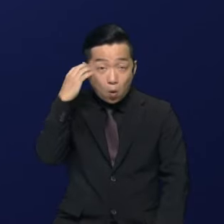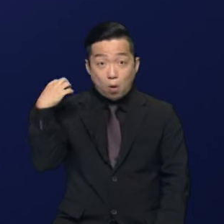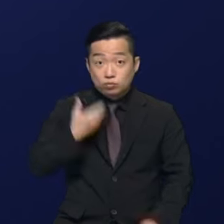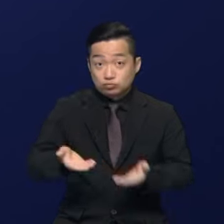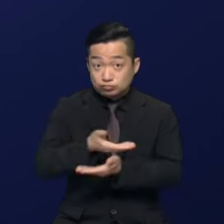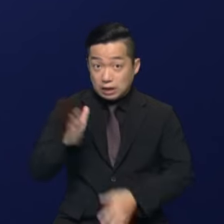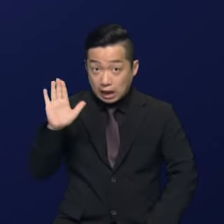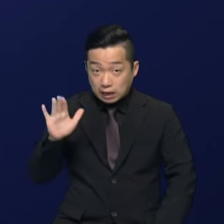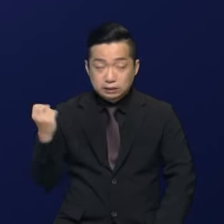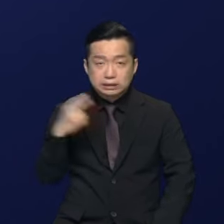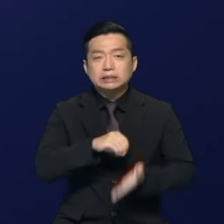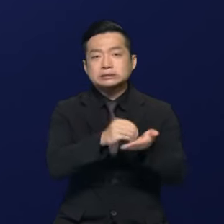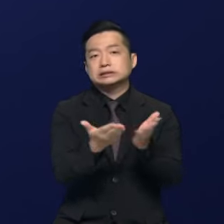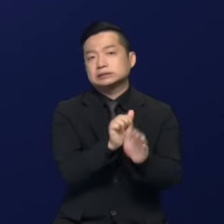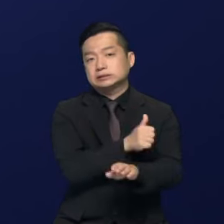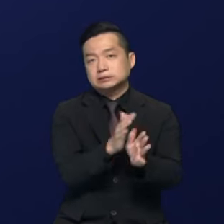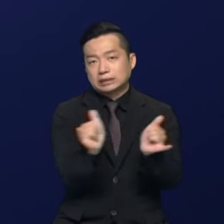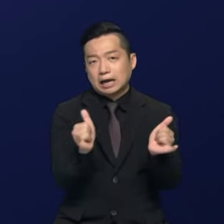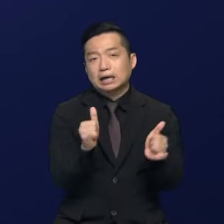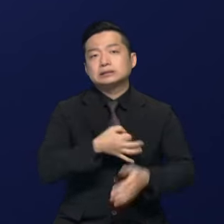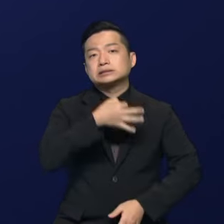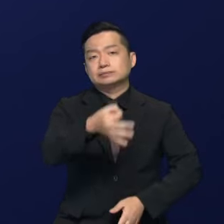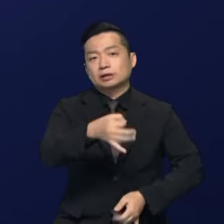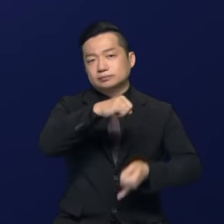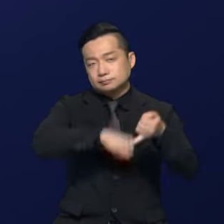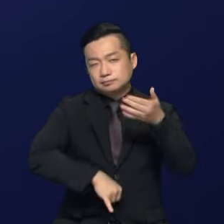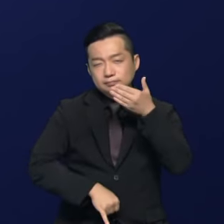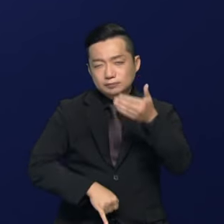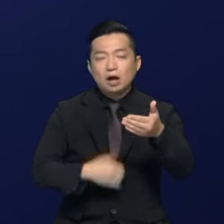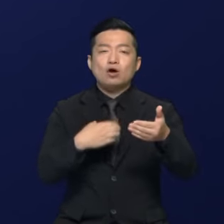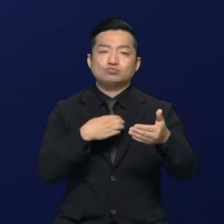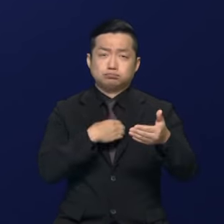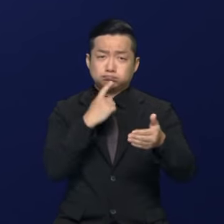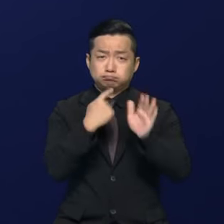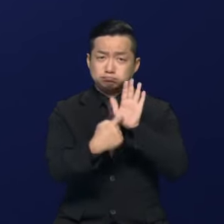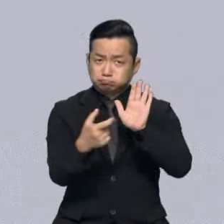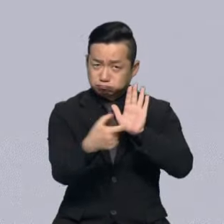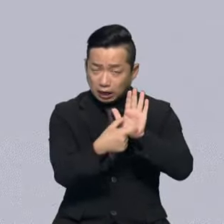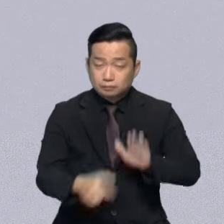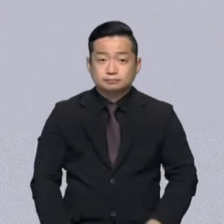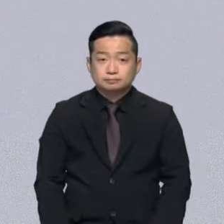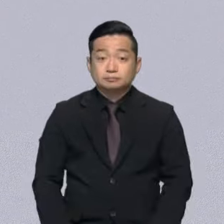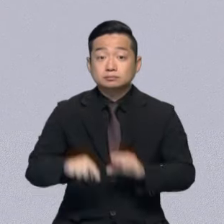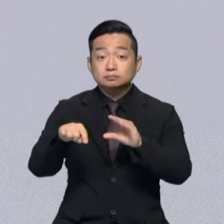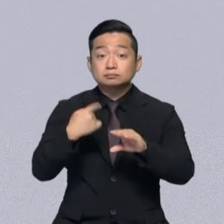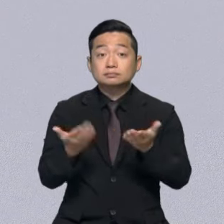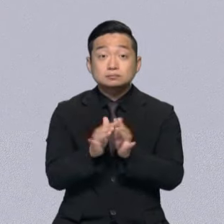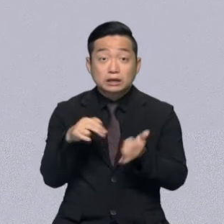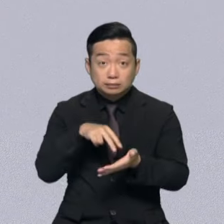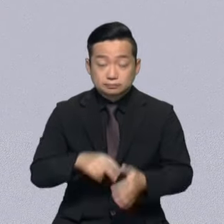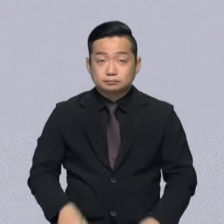재직자들의 급여 지급 지연이 발생할 수도 있다고 적었습니다. 메일을 받은 사람들은 SBS와의 통화에서